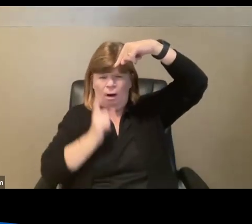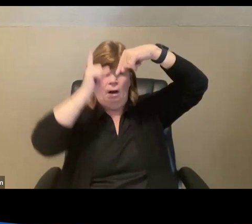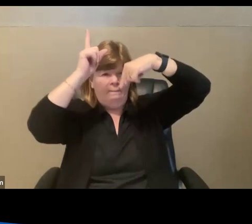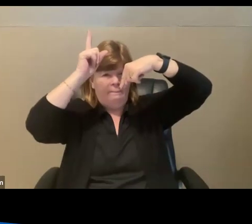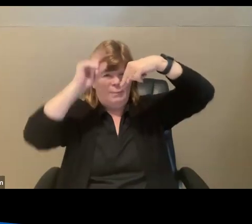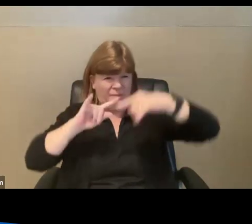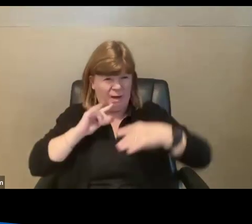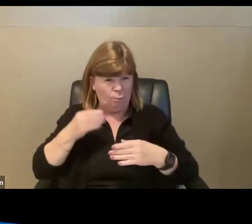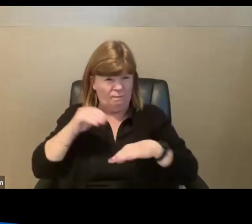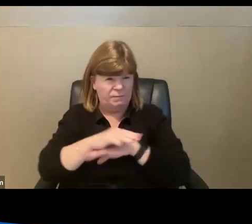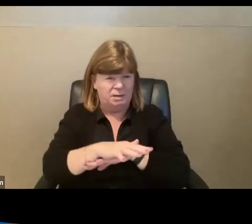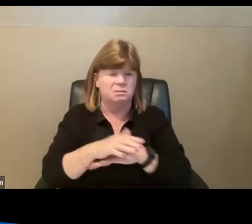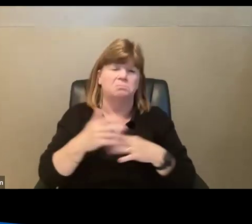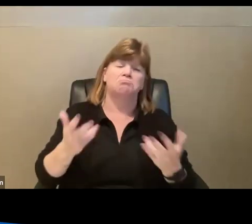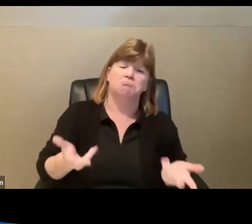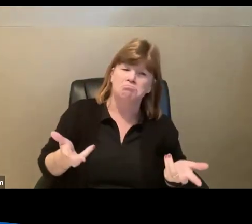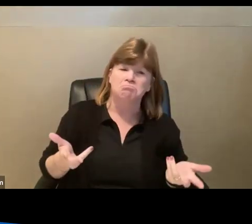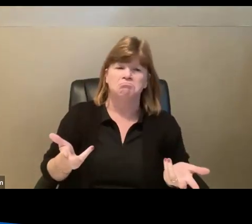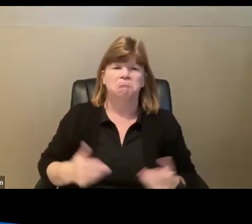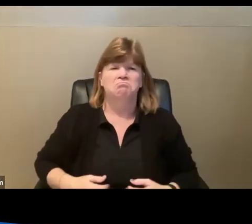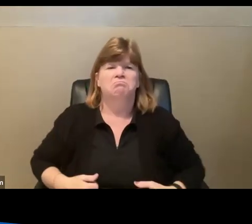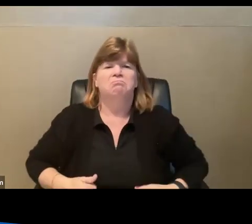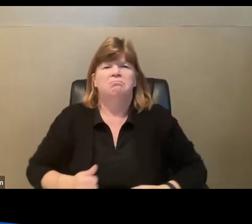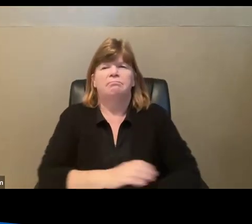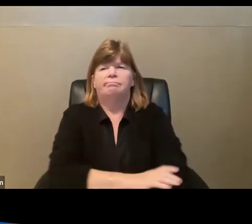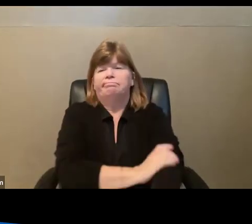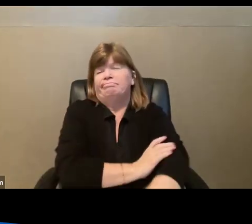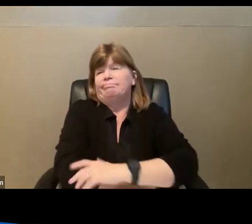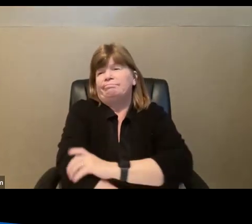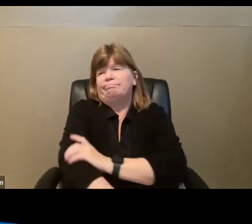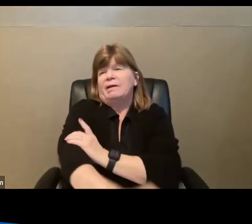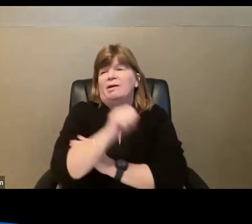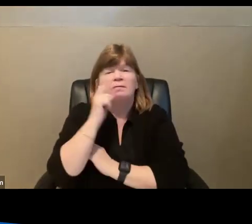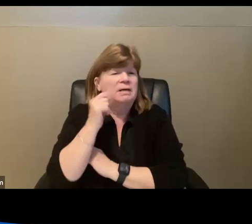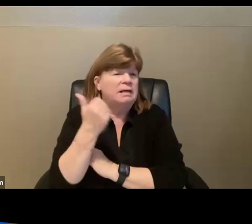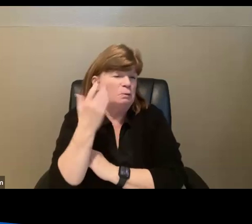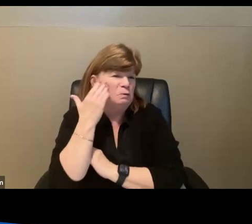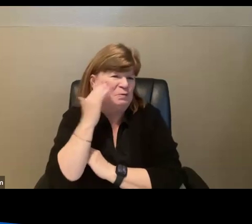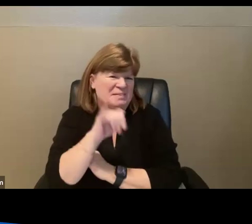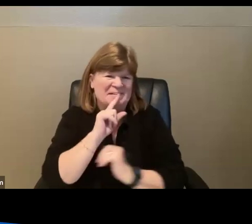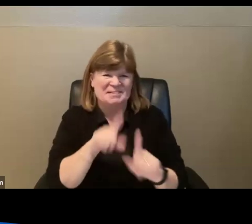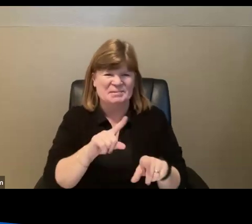Bueno, a largo plazo, no creo que nadie realmente sepa esas respuestas, pero para las personas que han estado haciendo